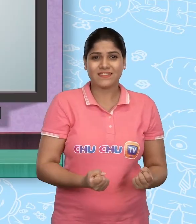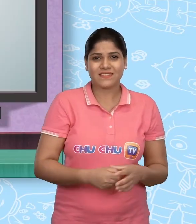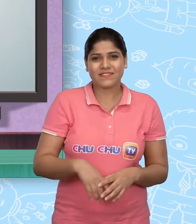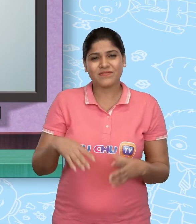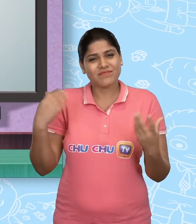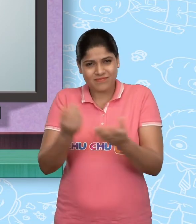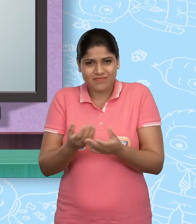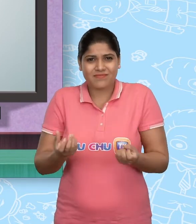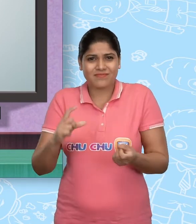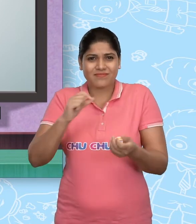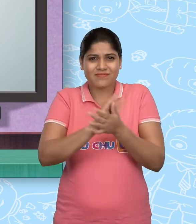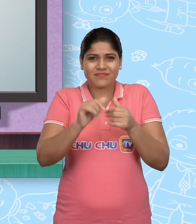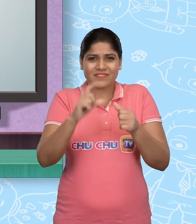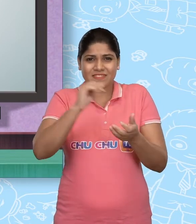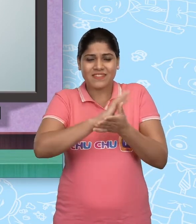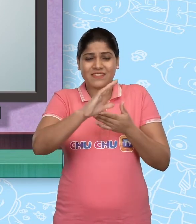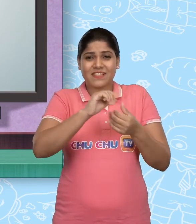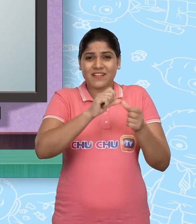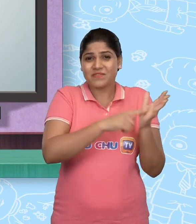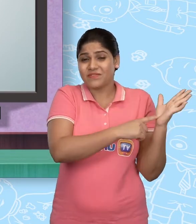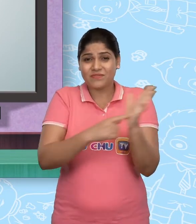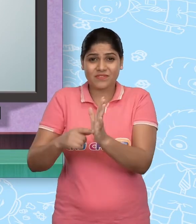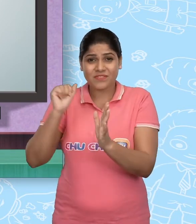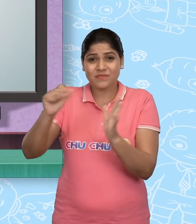तो फिर चलो ChaCha मुझे तुम्हे कुछ दिखाना है।